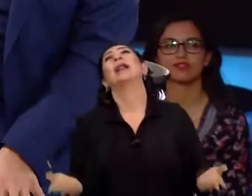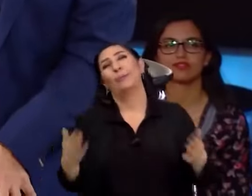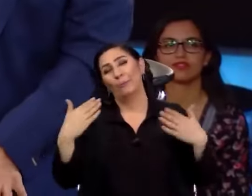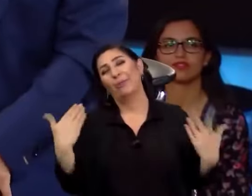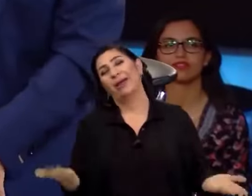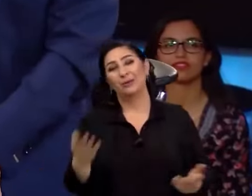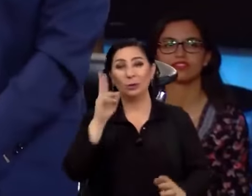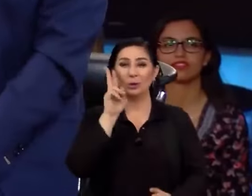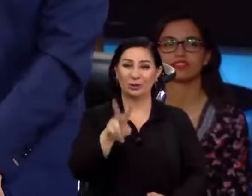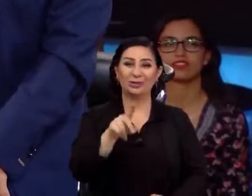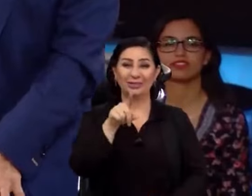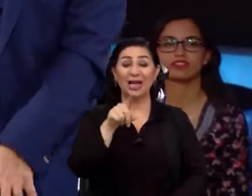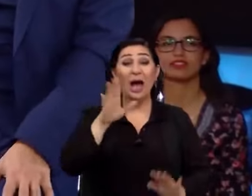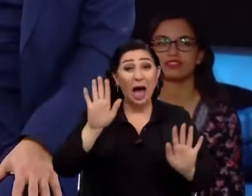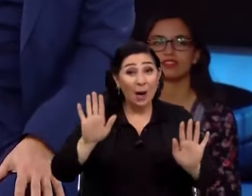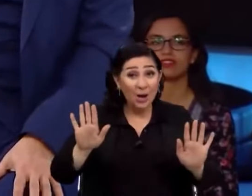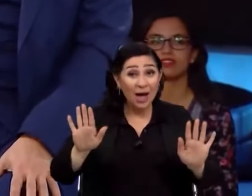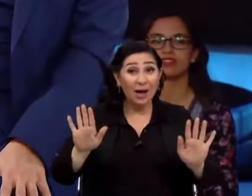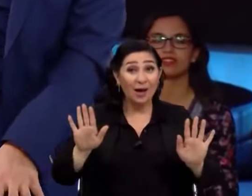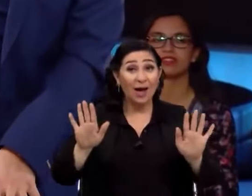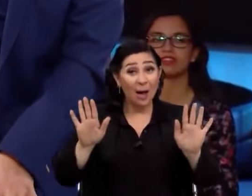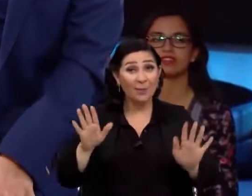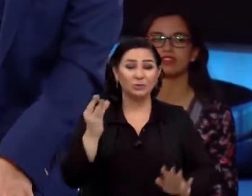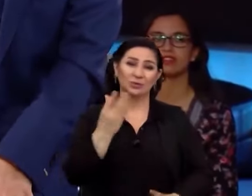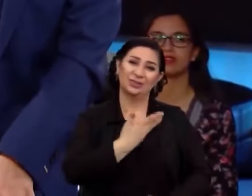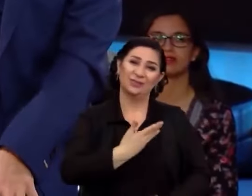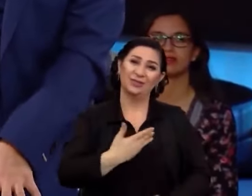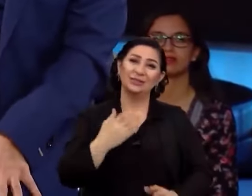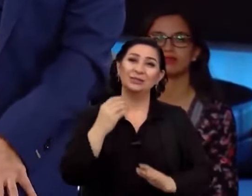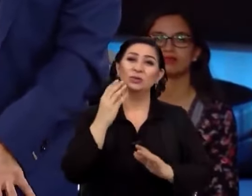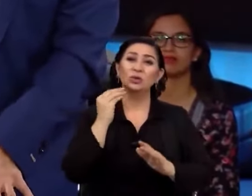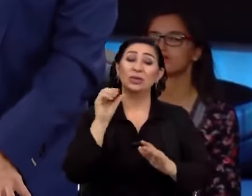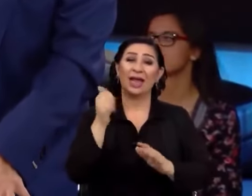bayılma izleyeceğiz fakat fakat çok sevdiğim değerli sanatkar Bülent Ersoy